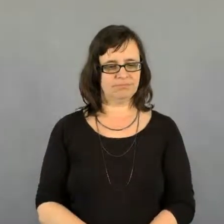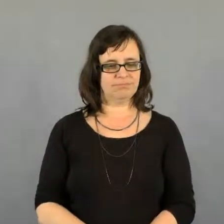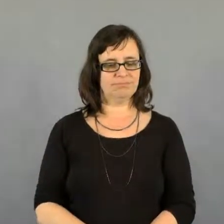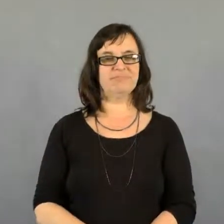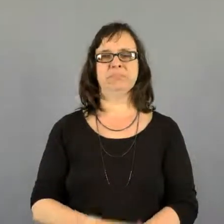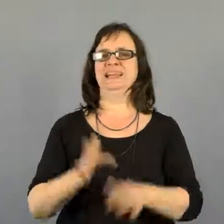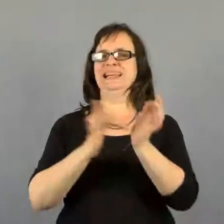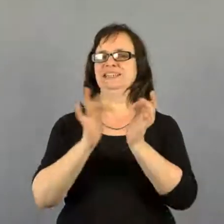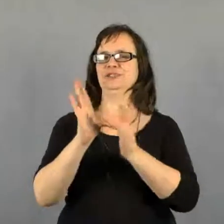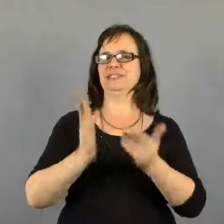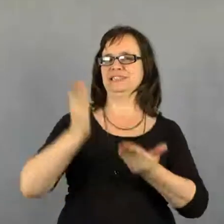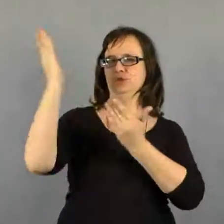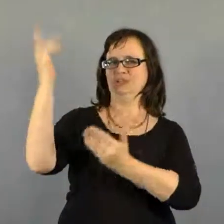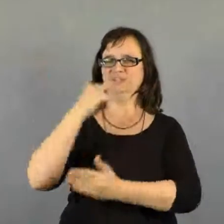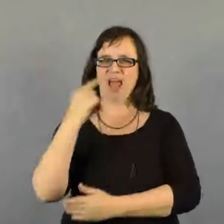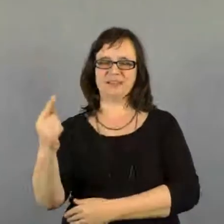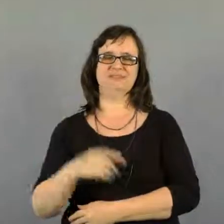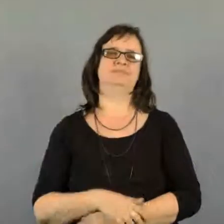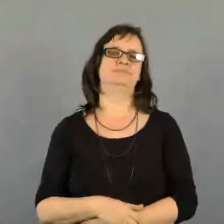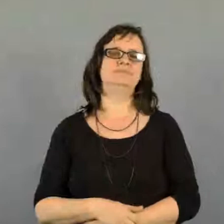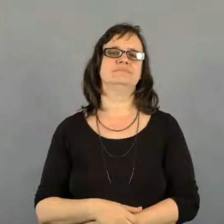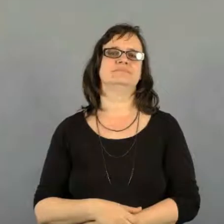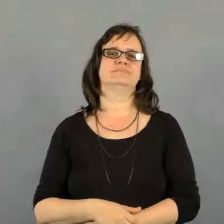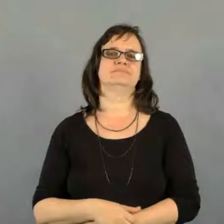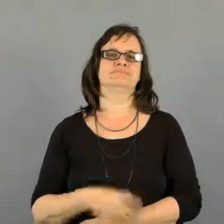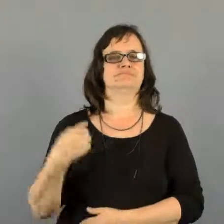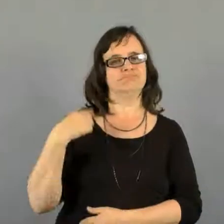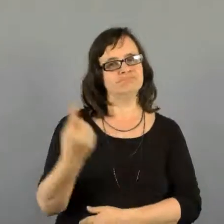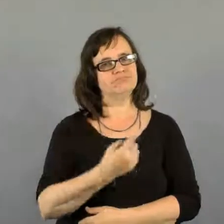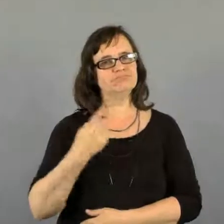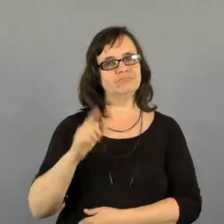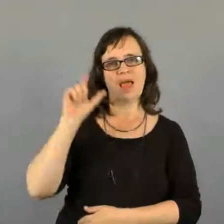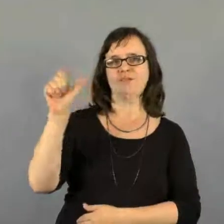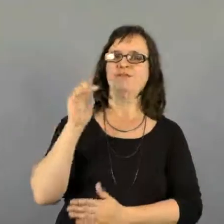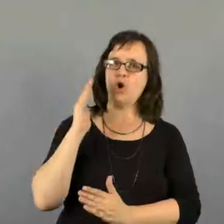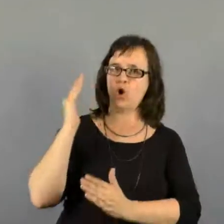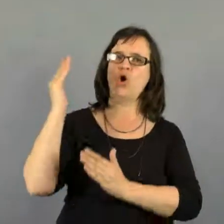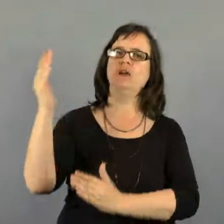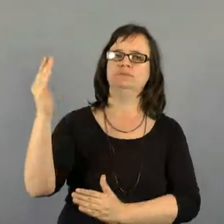Jesus Christus sagt Wenn wir Jesus respektieren